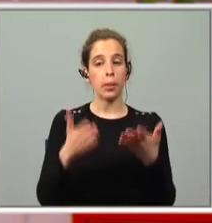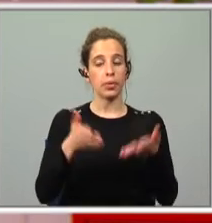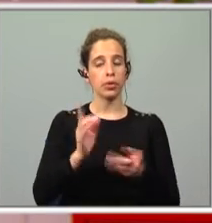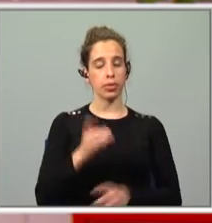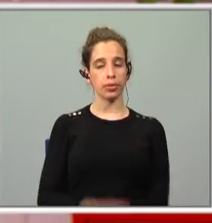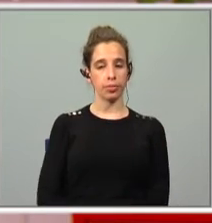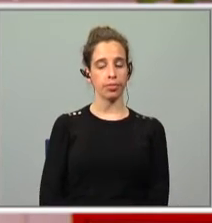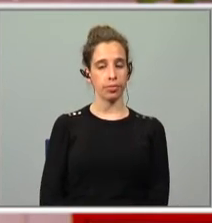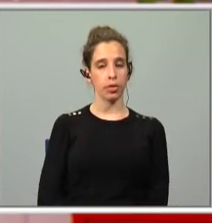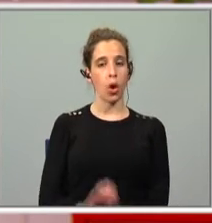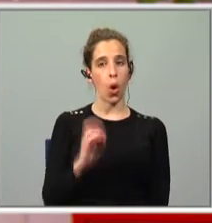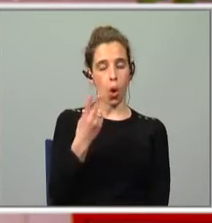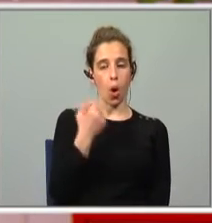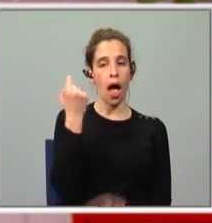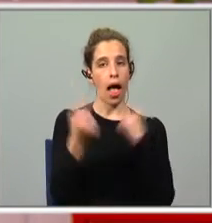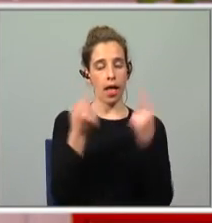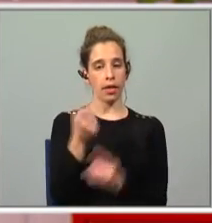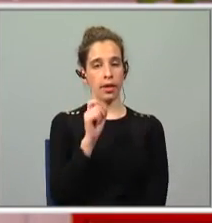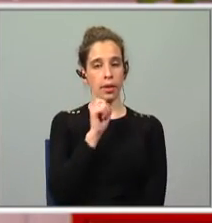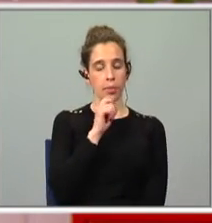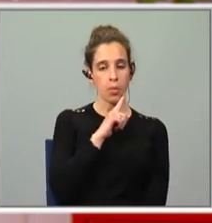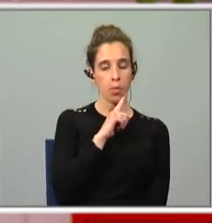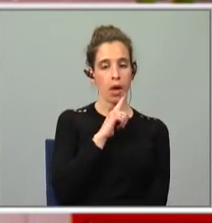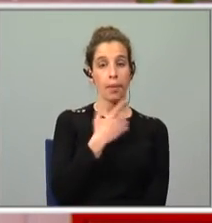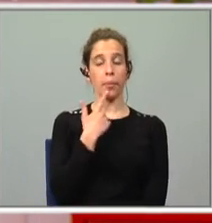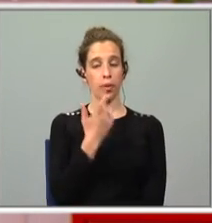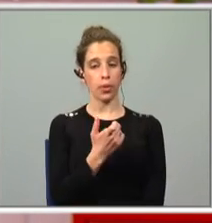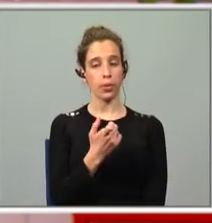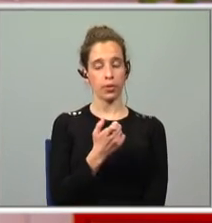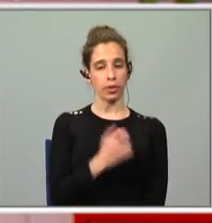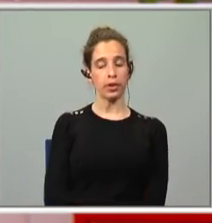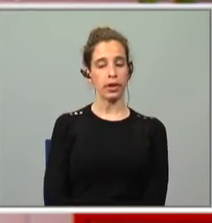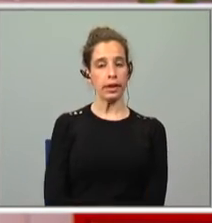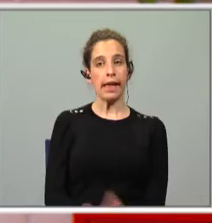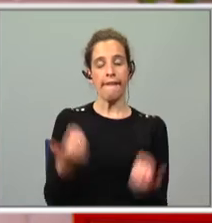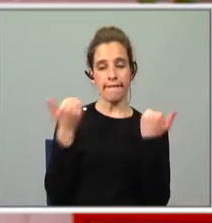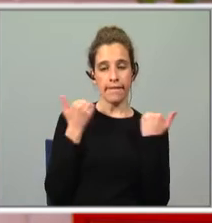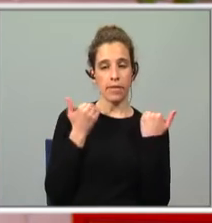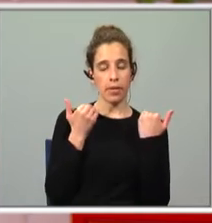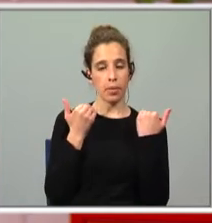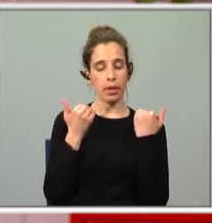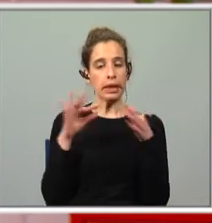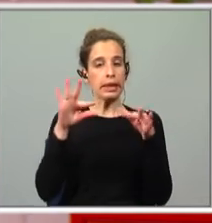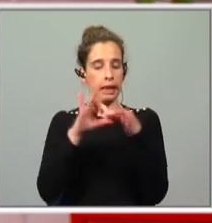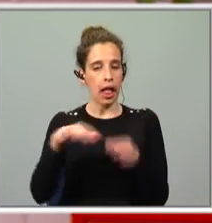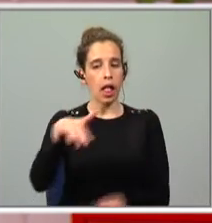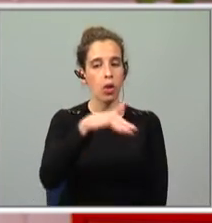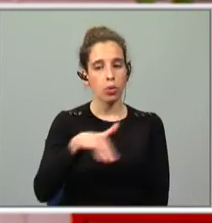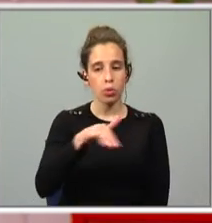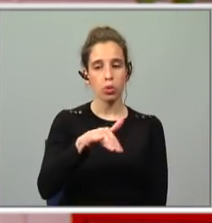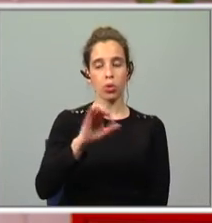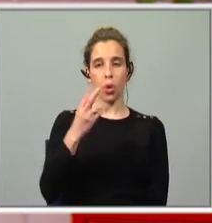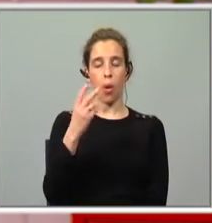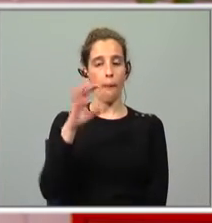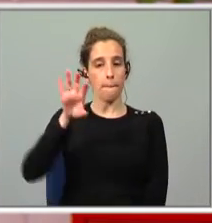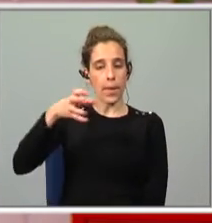que o ter alguém a quem possam perguntar informações sobre esse local esse país o 有人可以問關於那個地方那個國家的信息